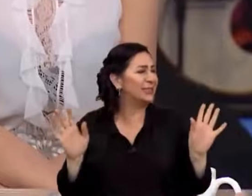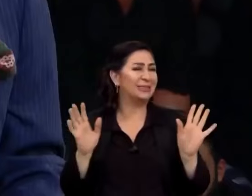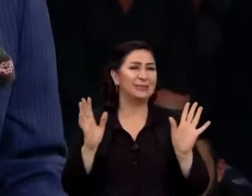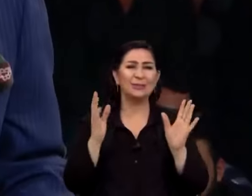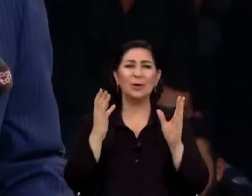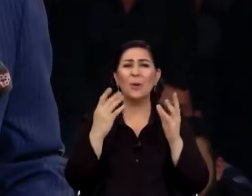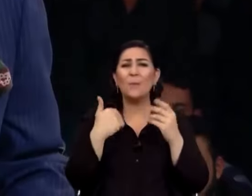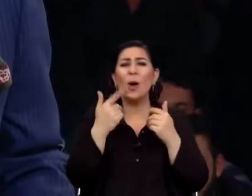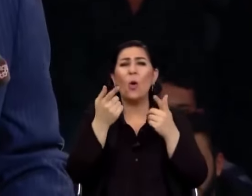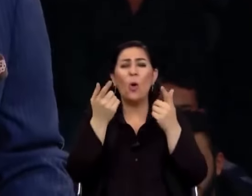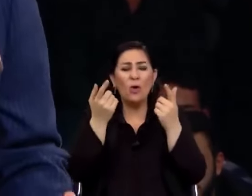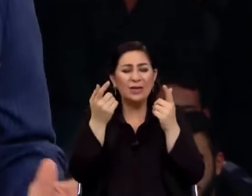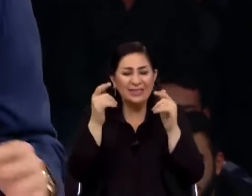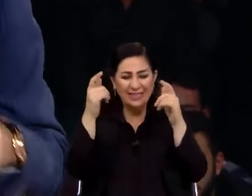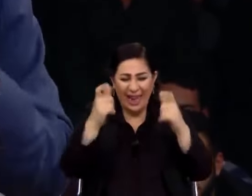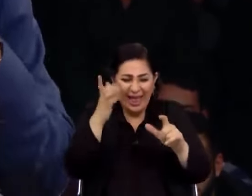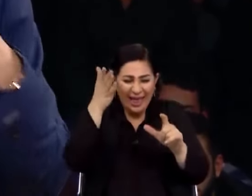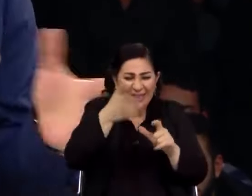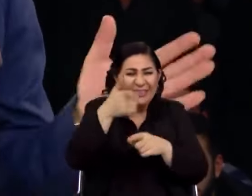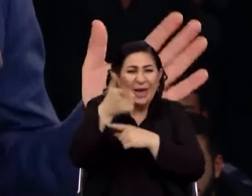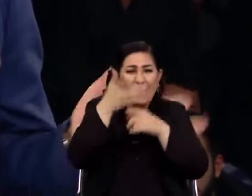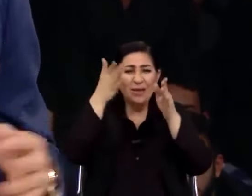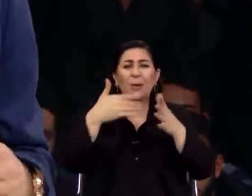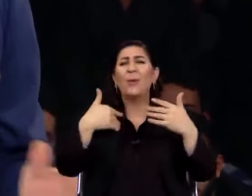oluyorum o sete geldiğinde filan gibilerden böyle sürekli herkes